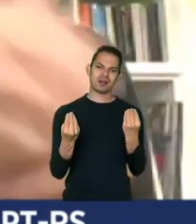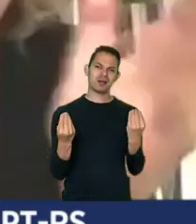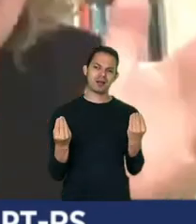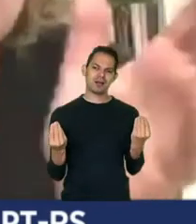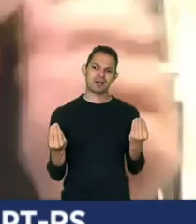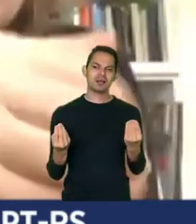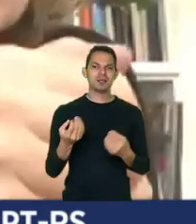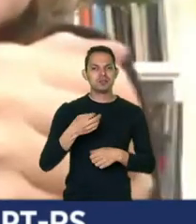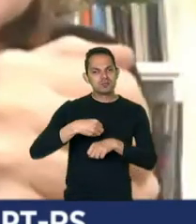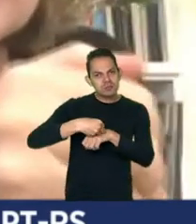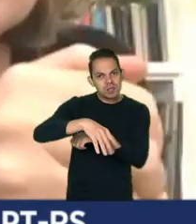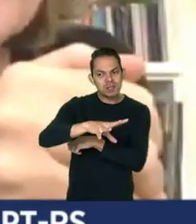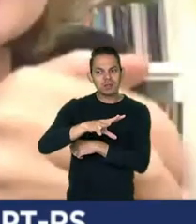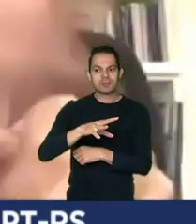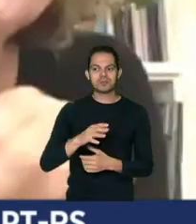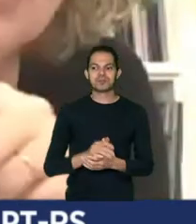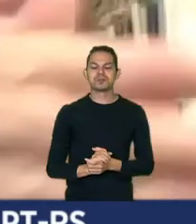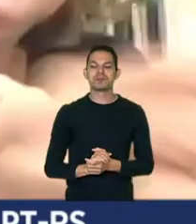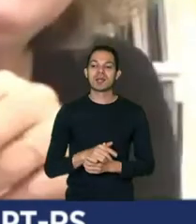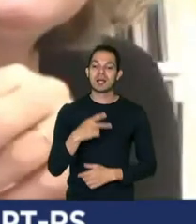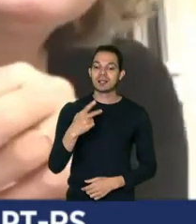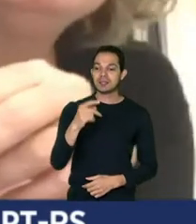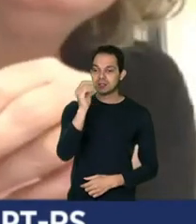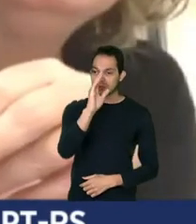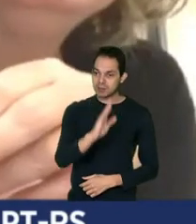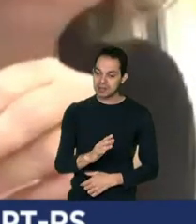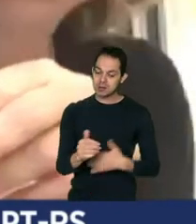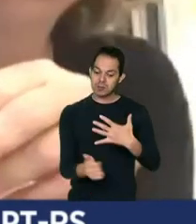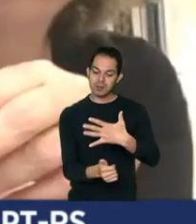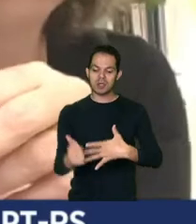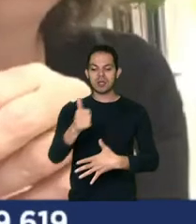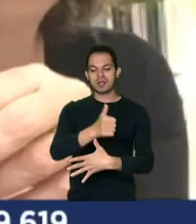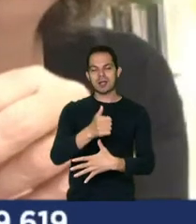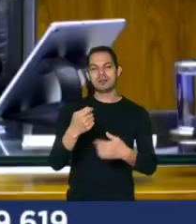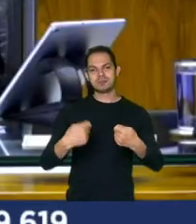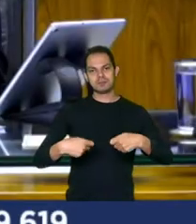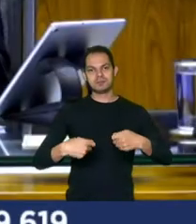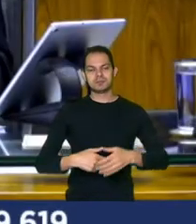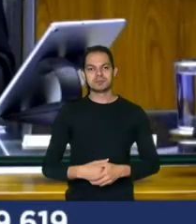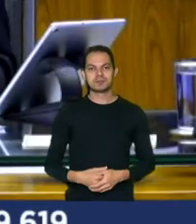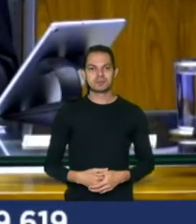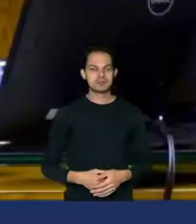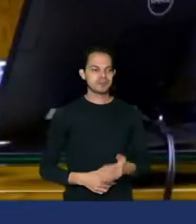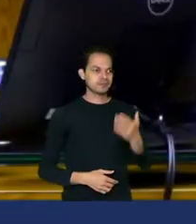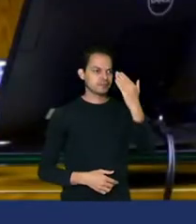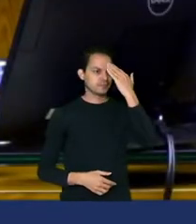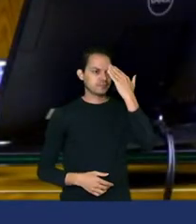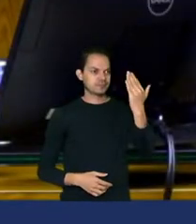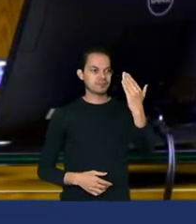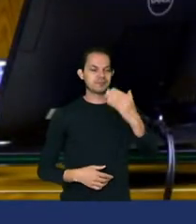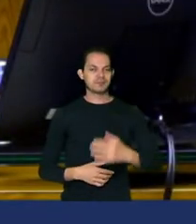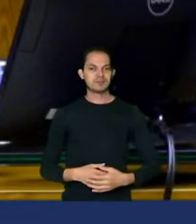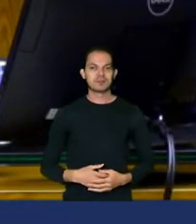COMUNIDADES PARA PORQUE A CULTURA TAMBÉM É ECONOMIA CRIATIVA. FICA O MEU RECADO. PAZ NO MUNDO AQUI NO BRASIL. PRIORIDADES.